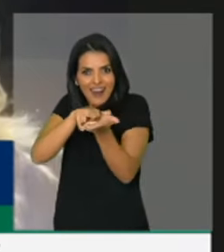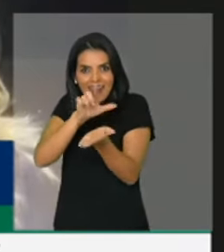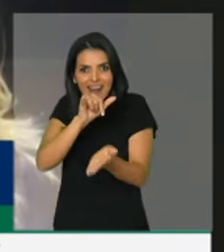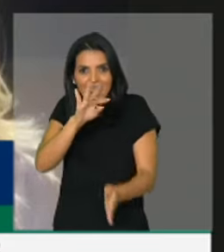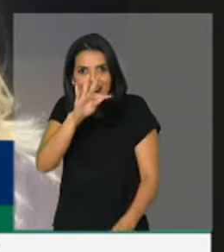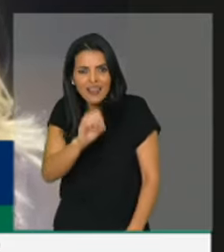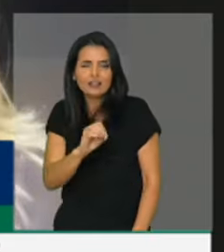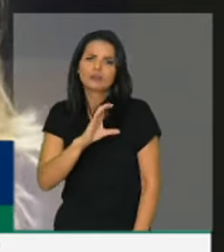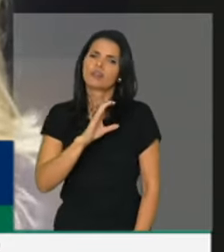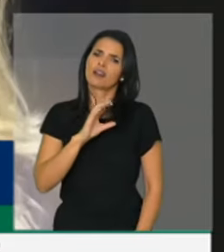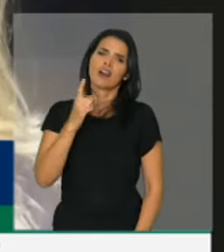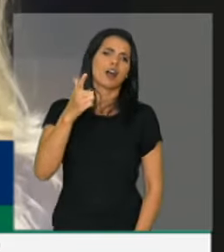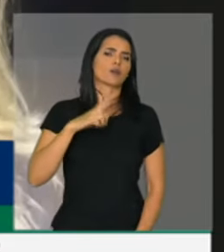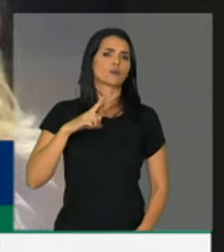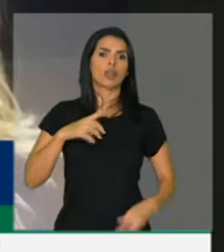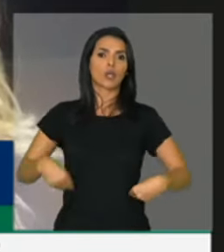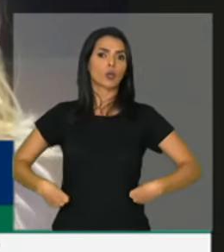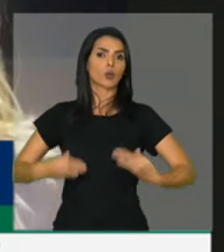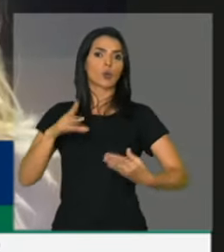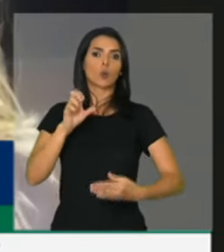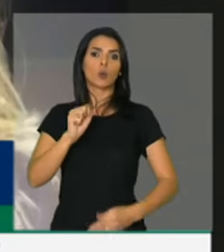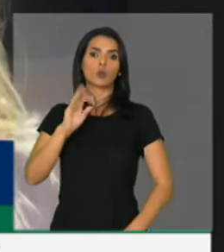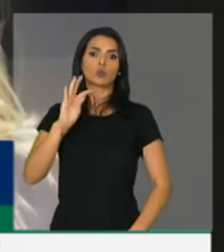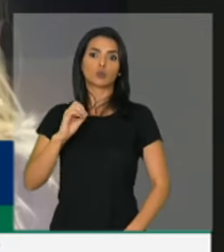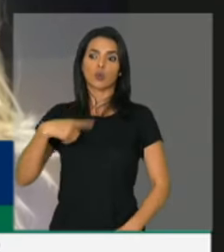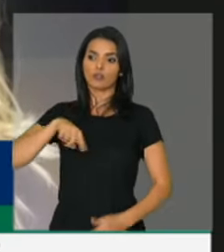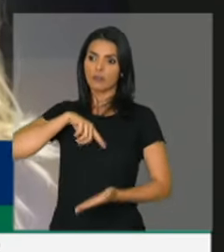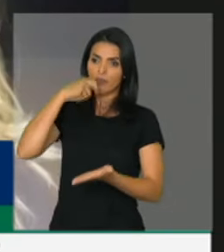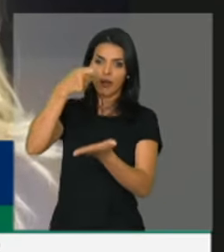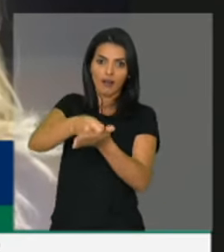LEITOS. MAS, VAI SER IMPORTANTÍSSIMO PARA A NAÇÃO BRASILEIRA. MUITO